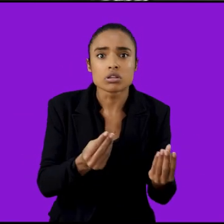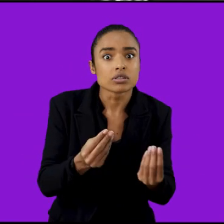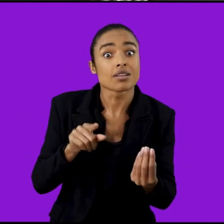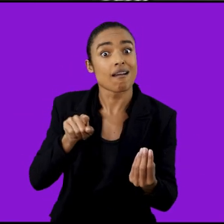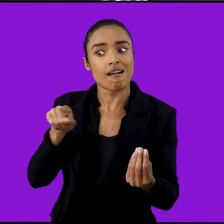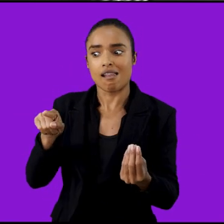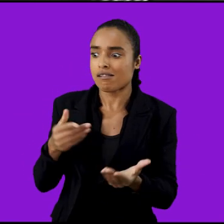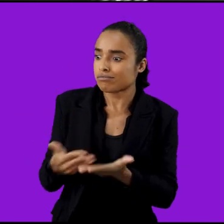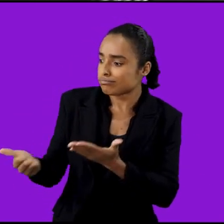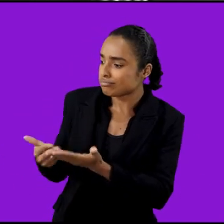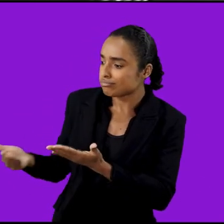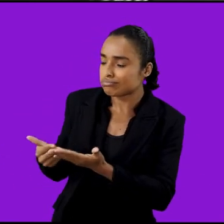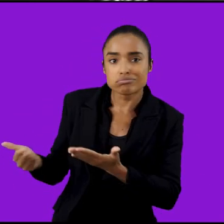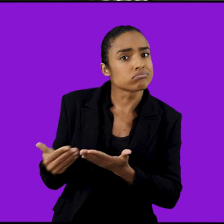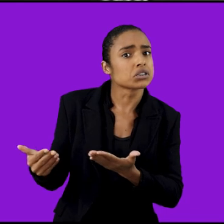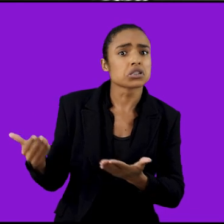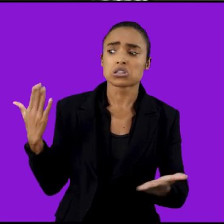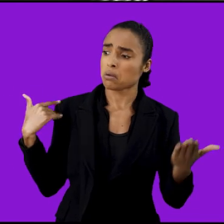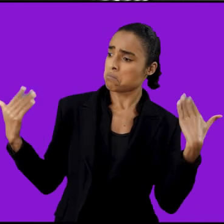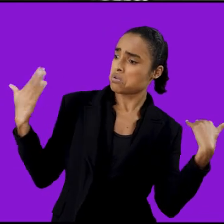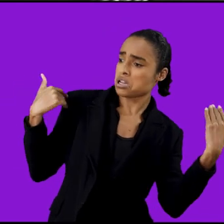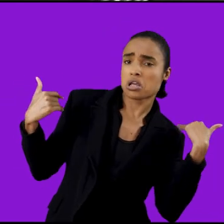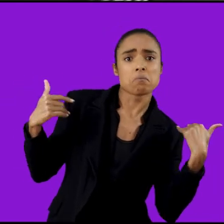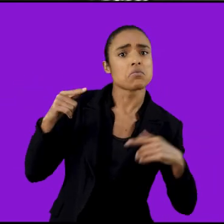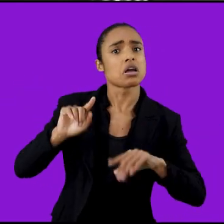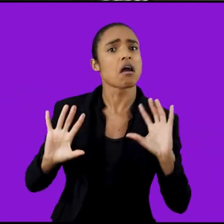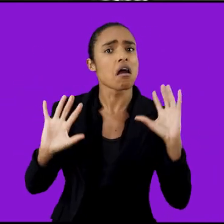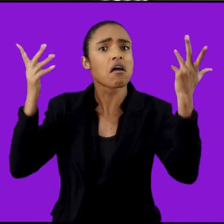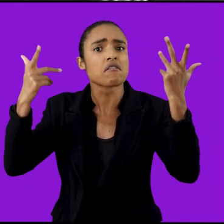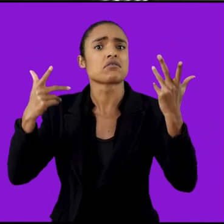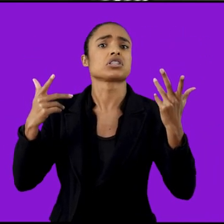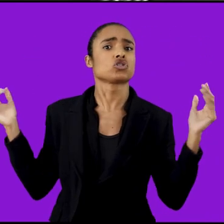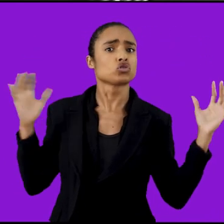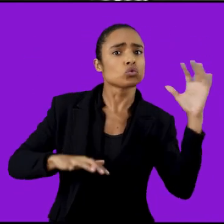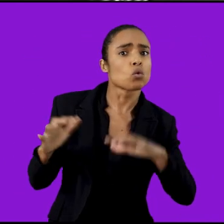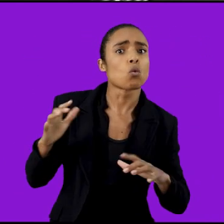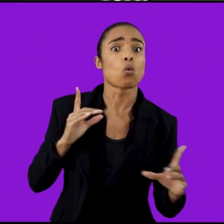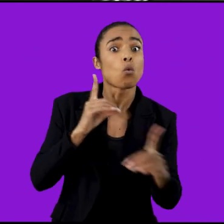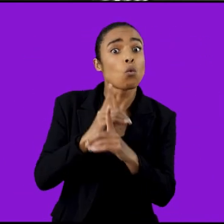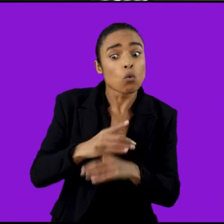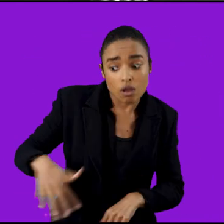aconteceu. Perde um espaço público de evento, ponto de encontro e uma oportunidade de lazer